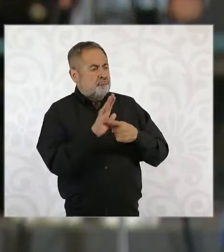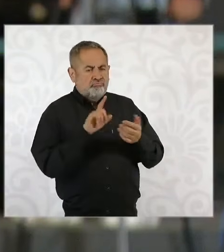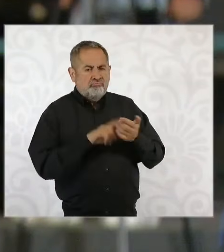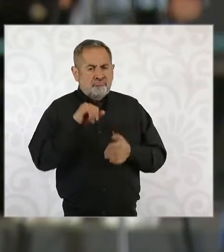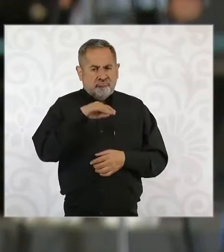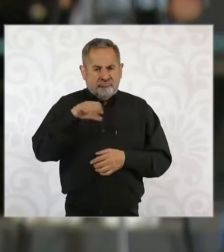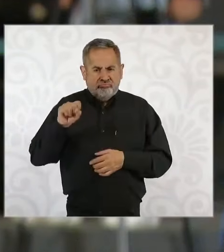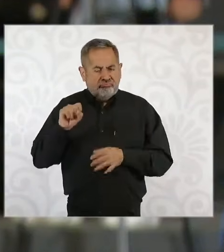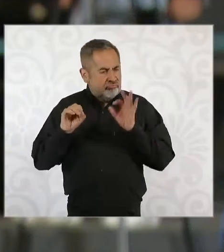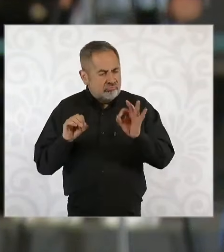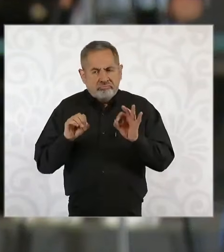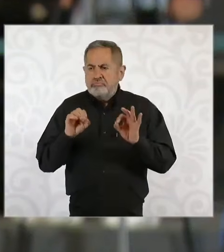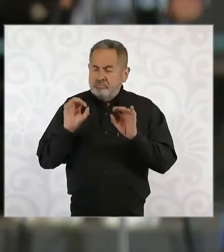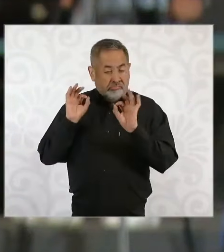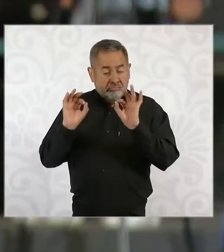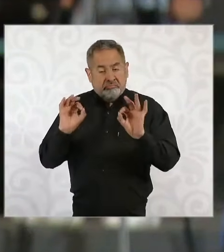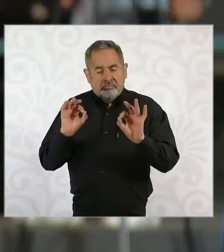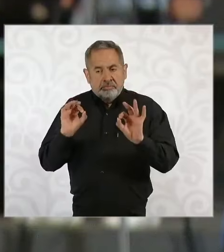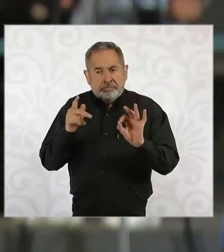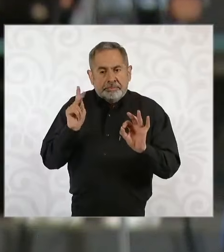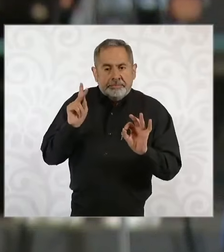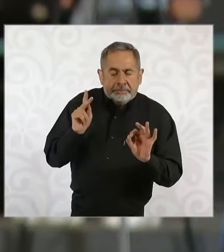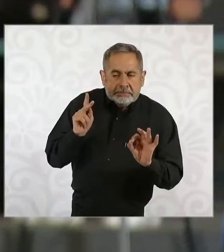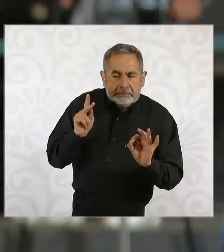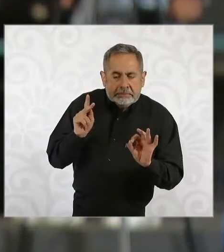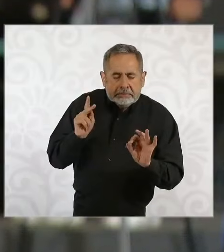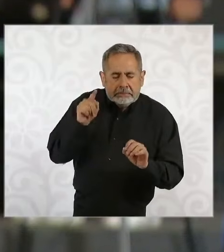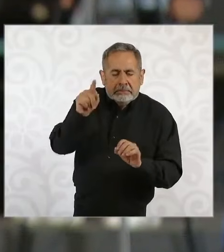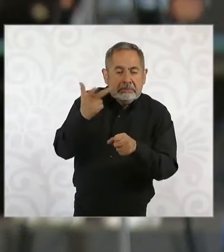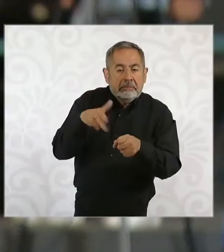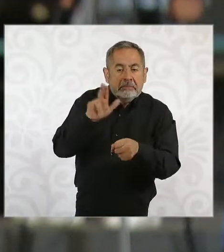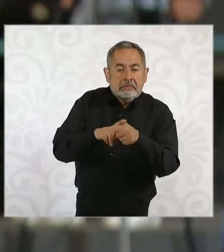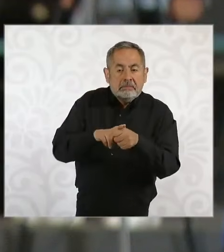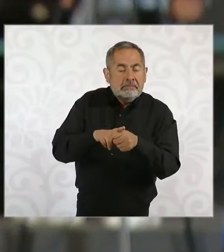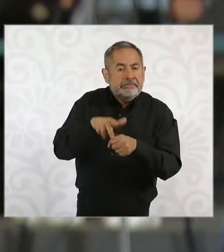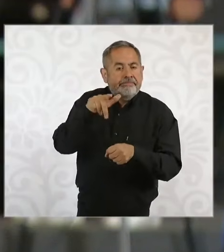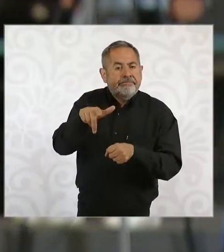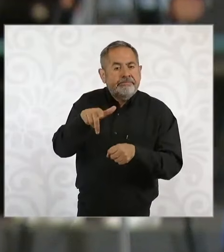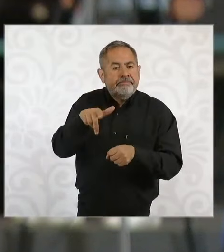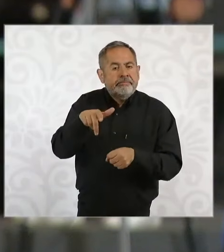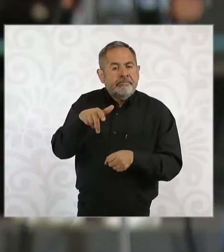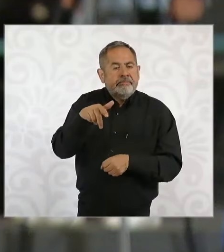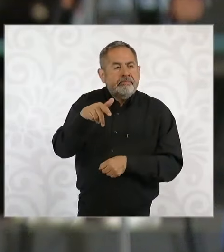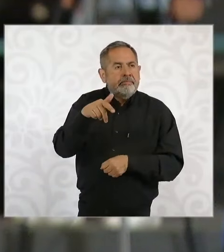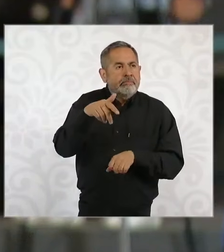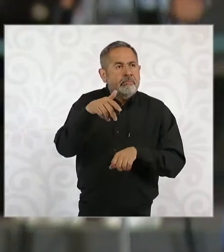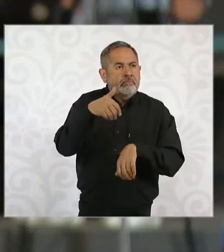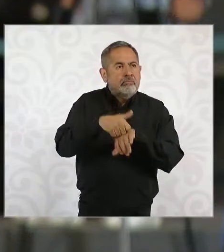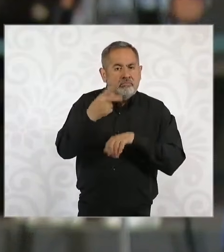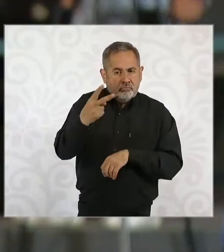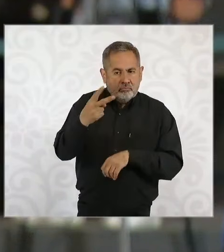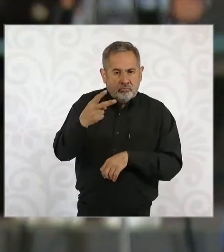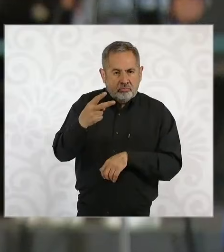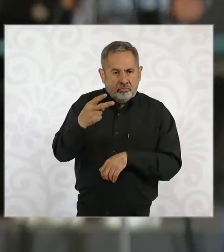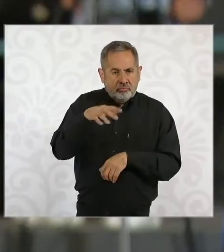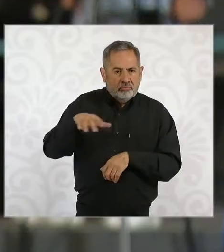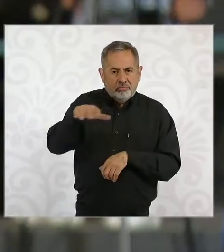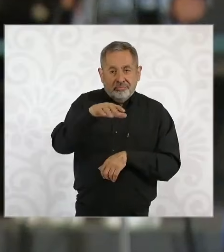Social, me encontré en que el Hospital General Regional 2 eh Guillermo Fajardo eh existen 100